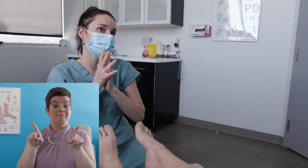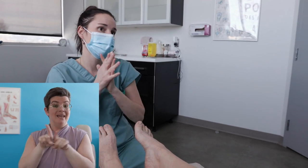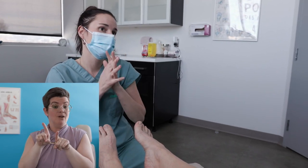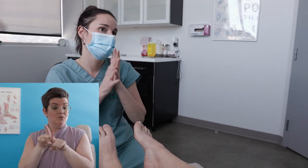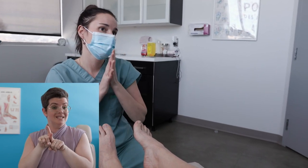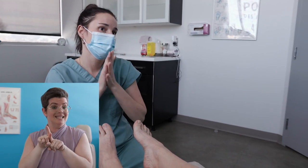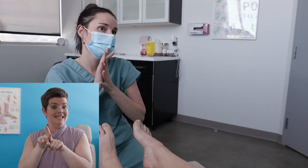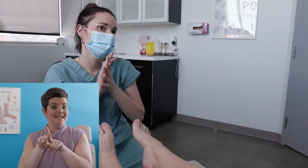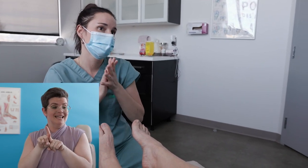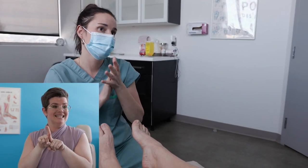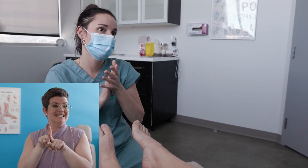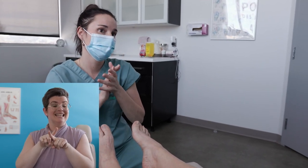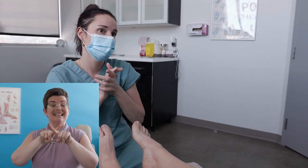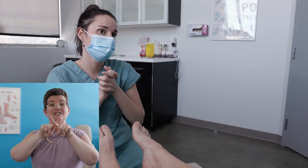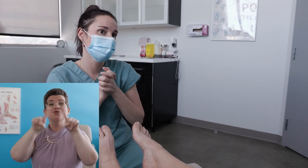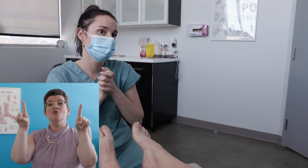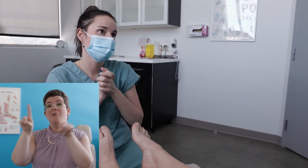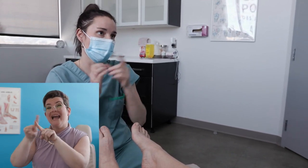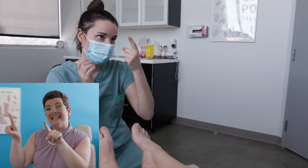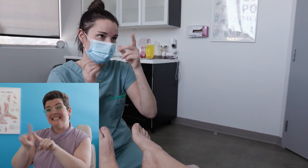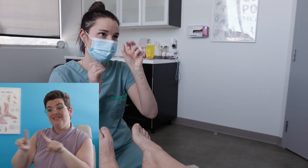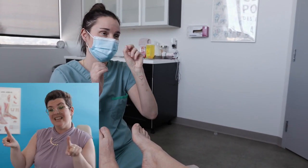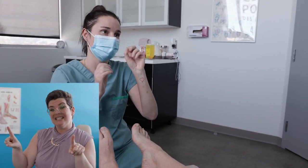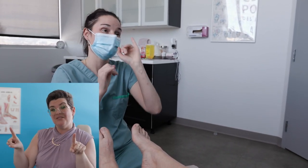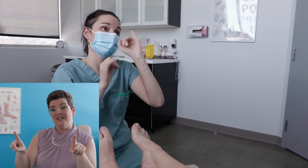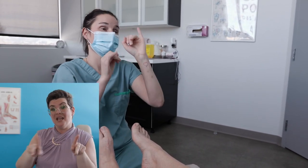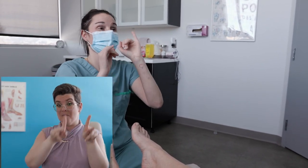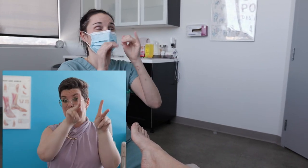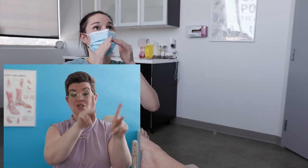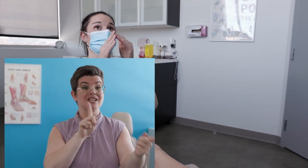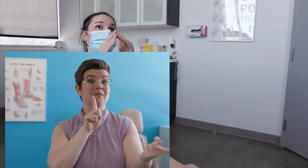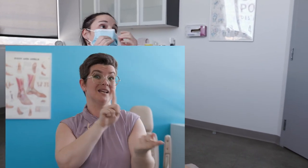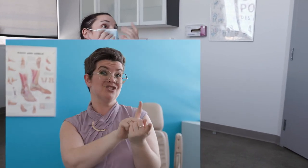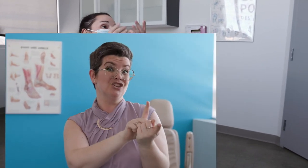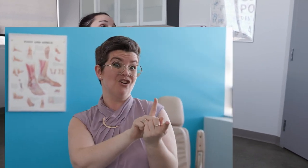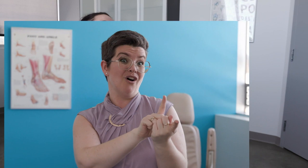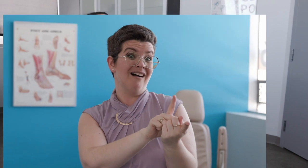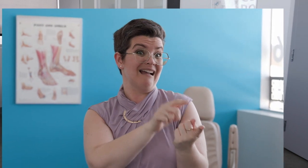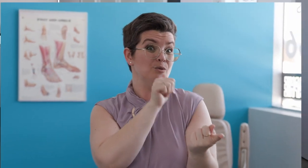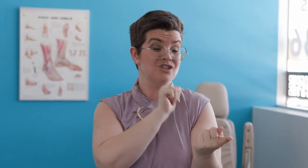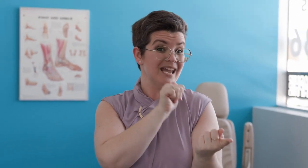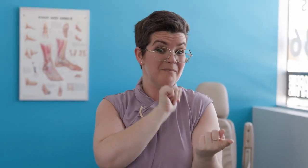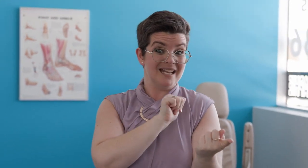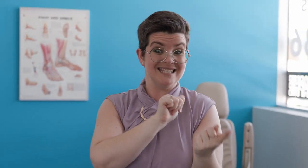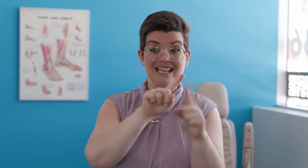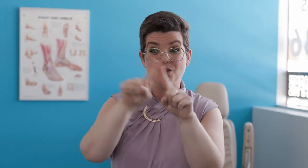mais aussi, c'est super diversifié parce que chaque personne qu'on rencontre, chaque patient,